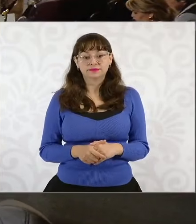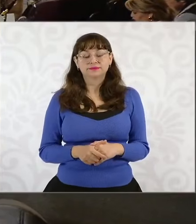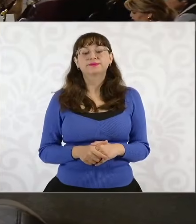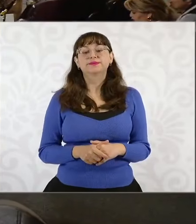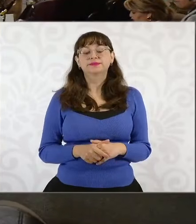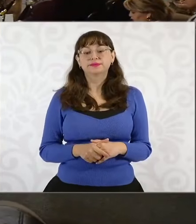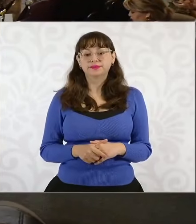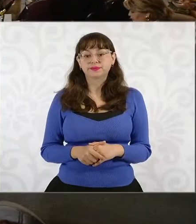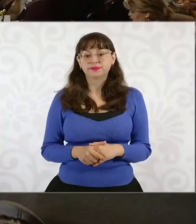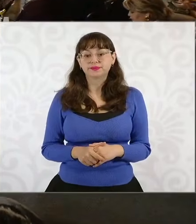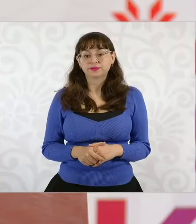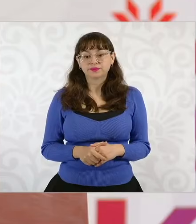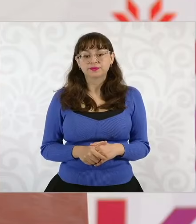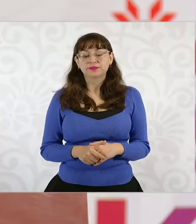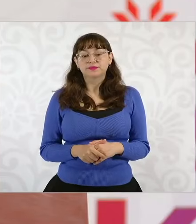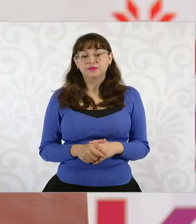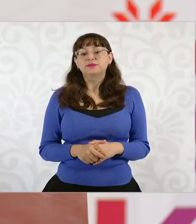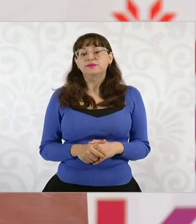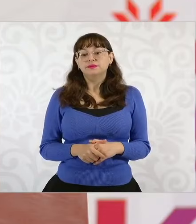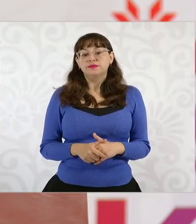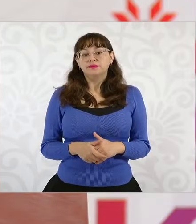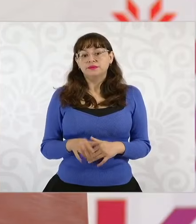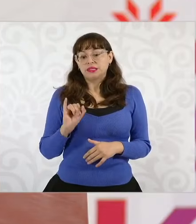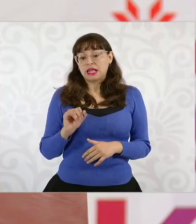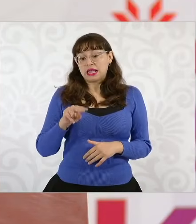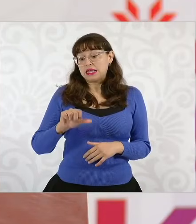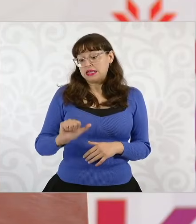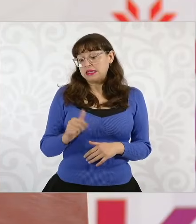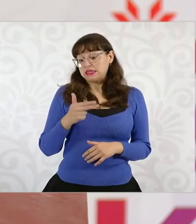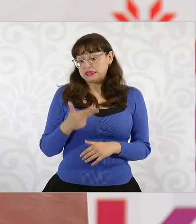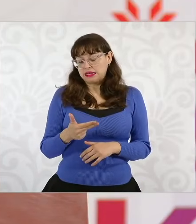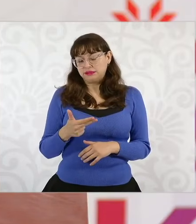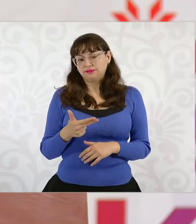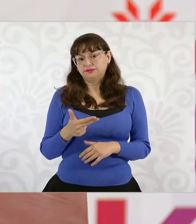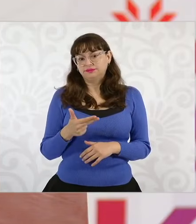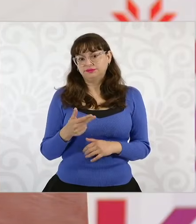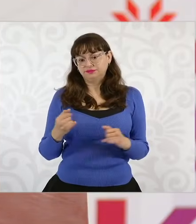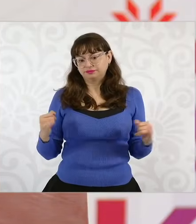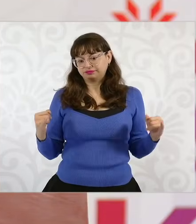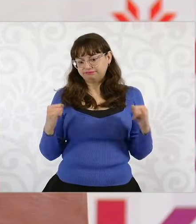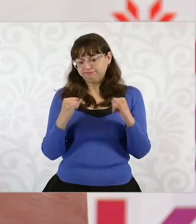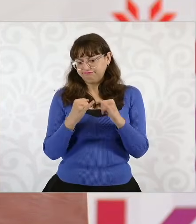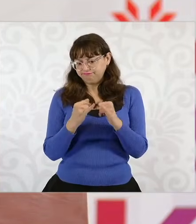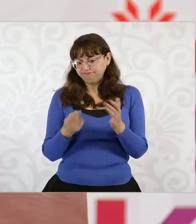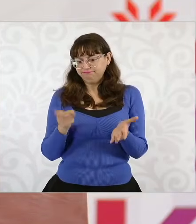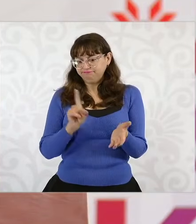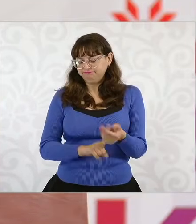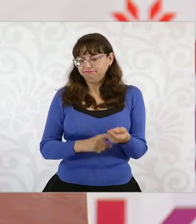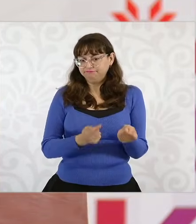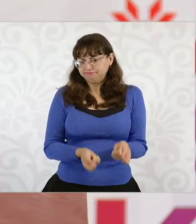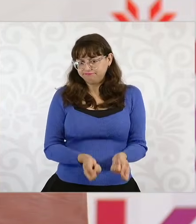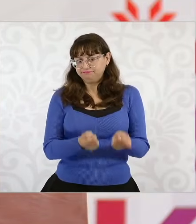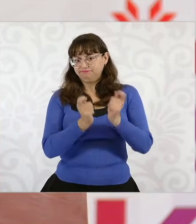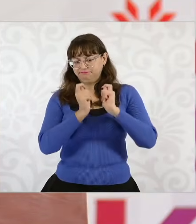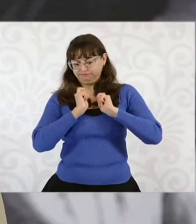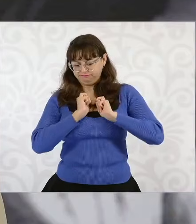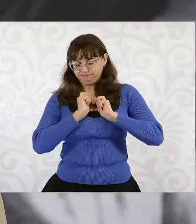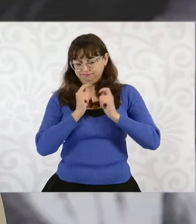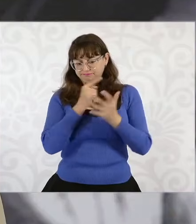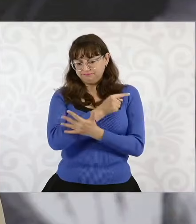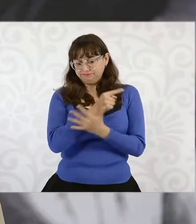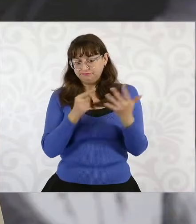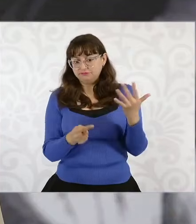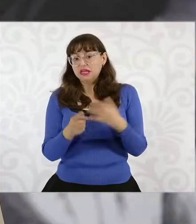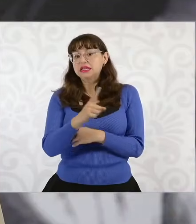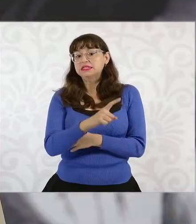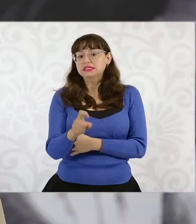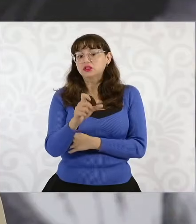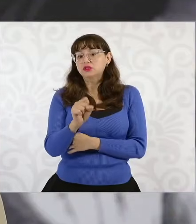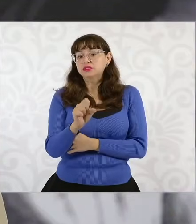que el INA también es una institución que tiene a su cargo una red, en este caso ya de 165 museos